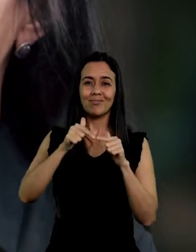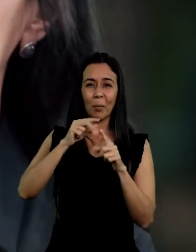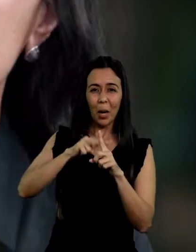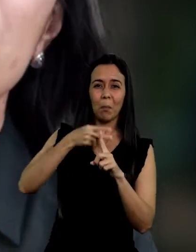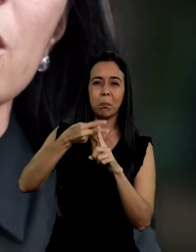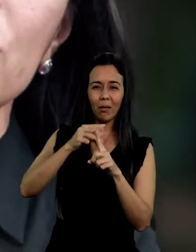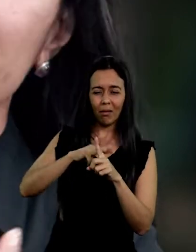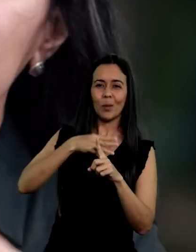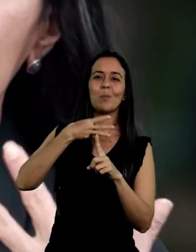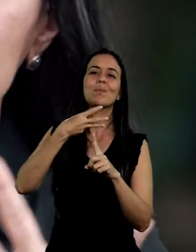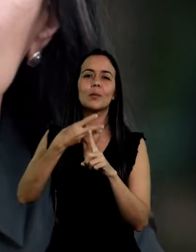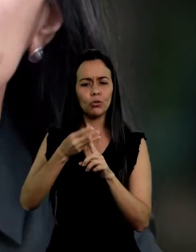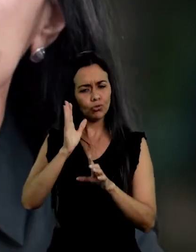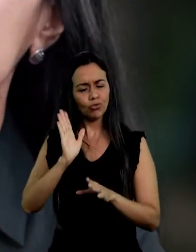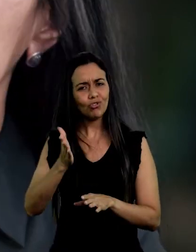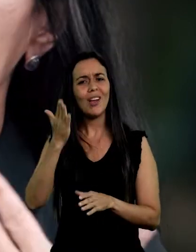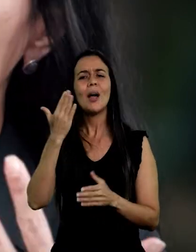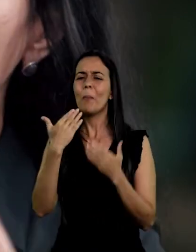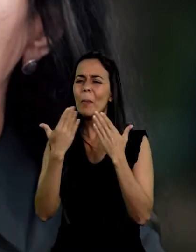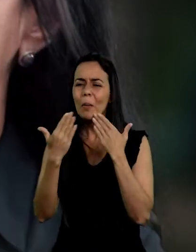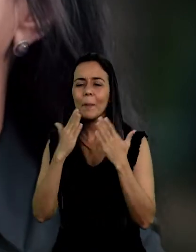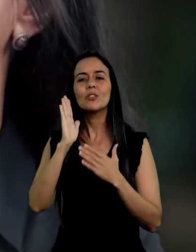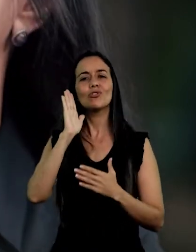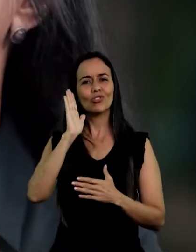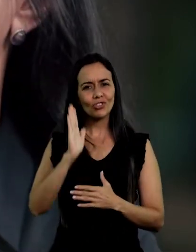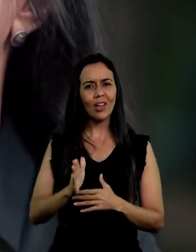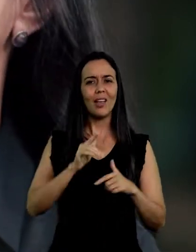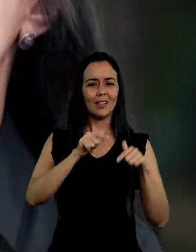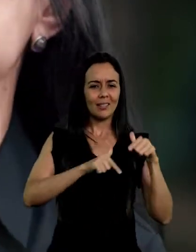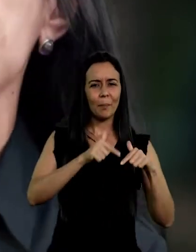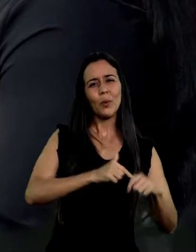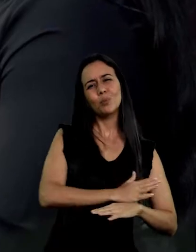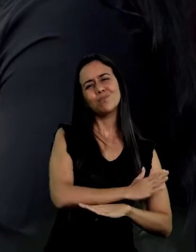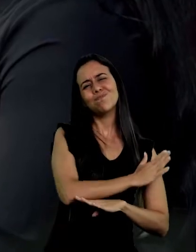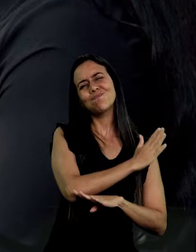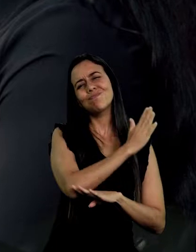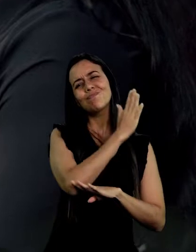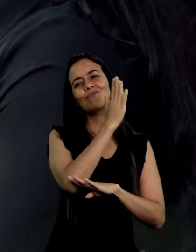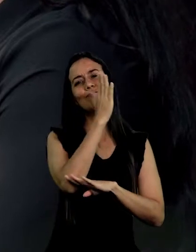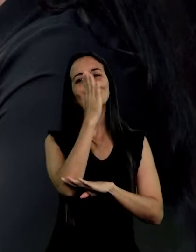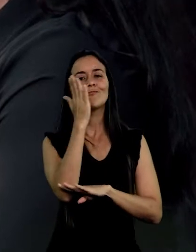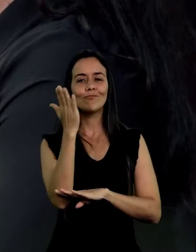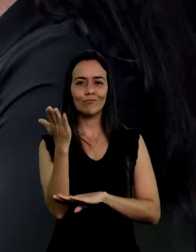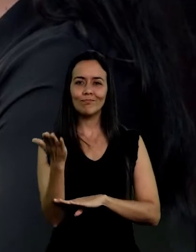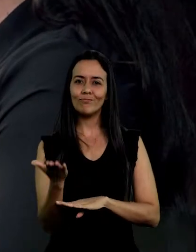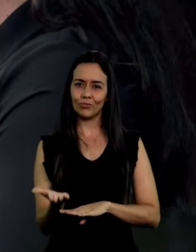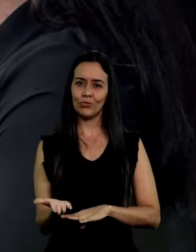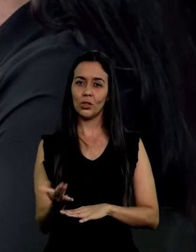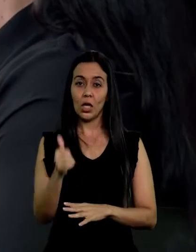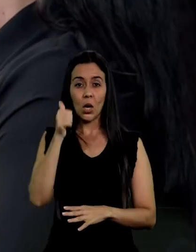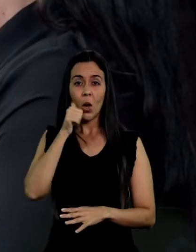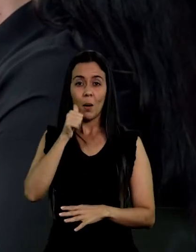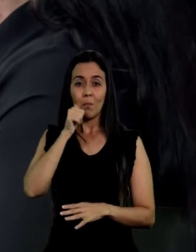então já é discutido as jornadas, né? Múltiplas jornadas de trabalho que a mulher